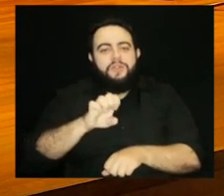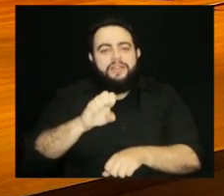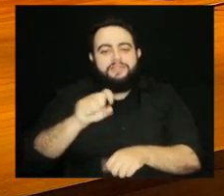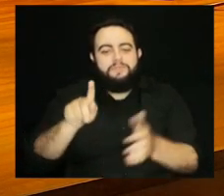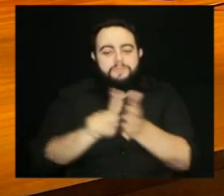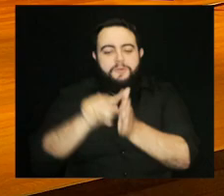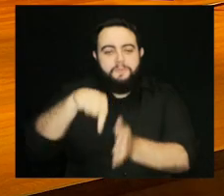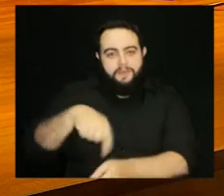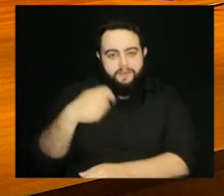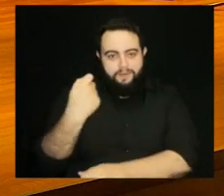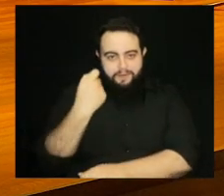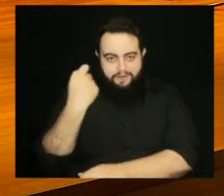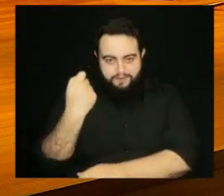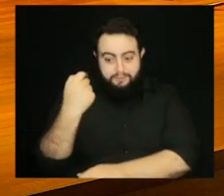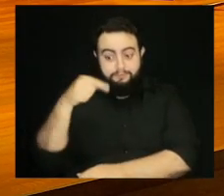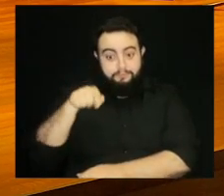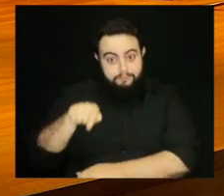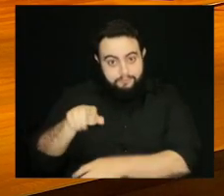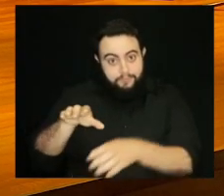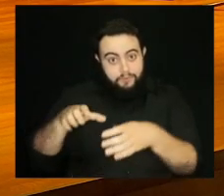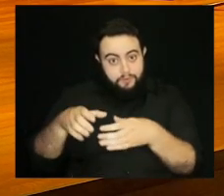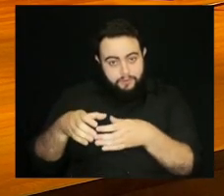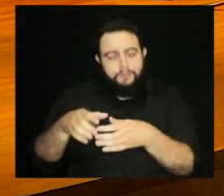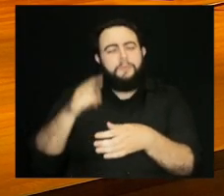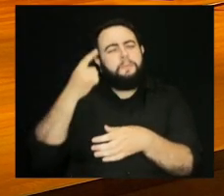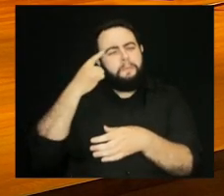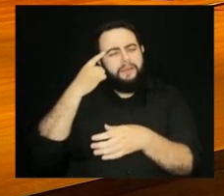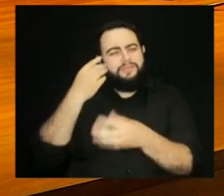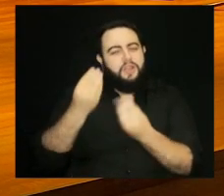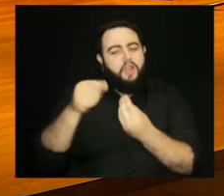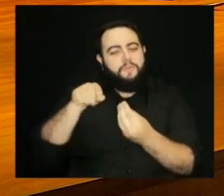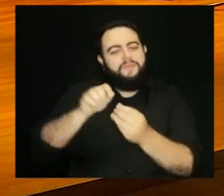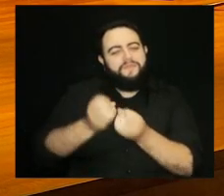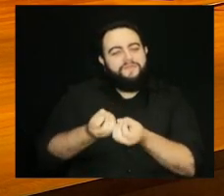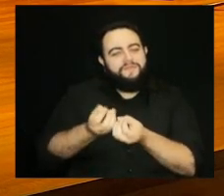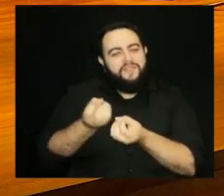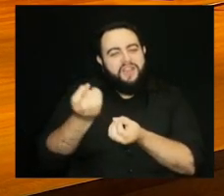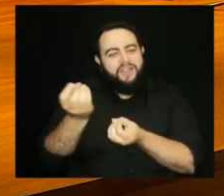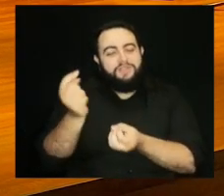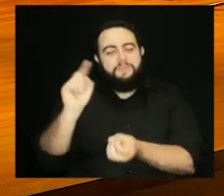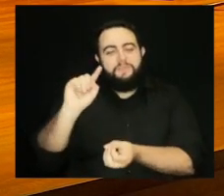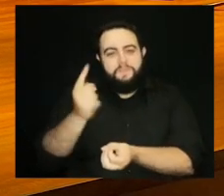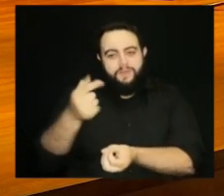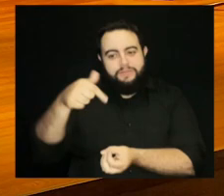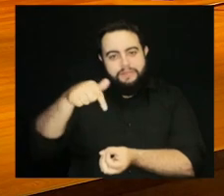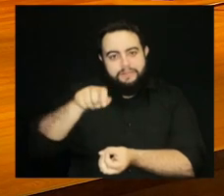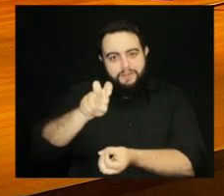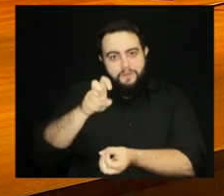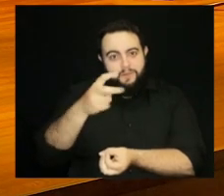entrar pras missões vem descendo. Imagina essa viagem em 172, os caras saem lá do meio do oceano, vem